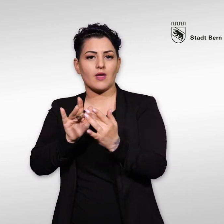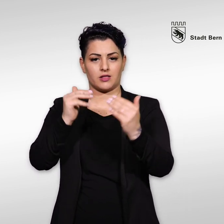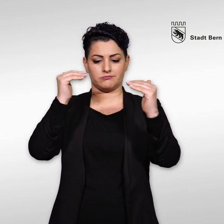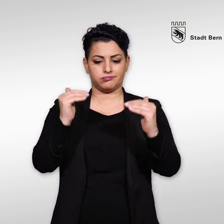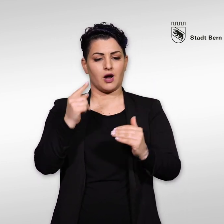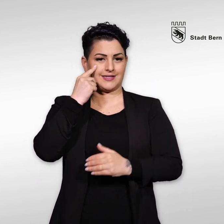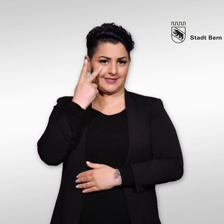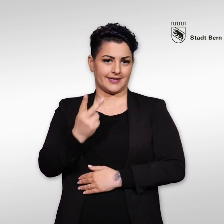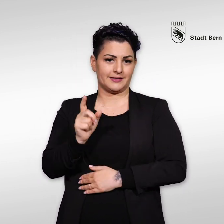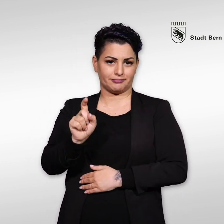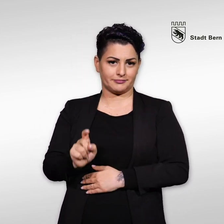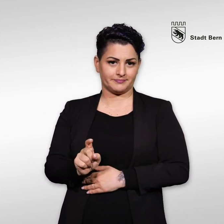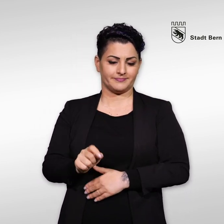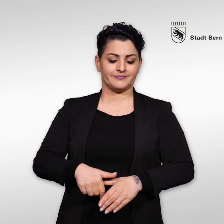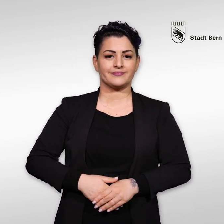unter dem Link zur Plattform eBau.